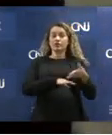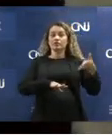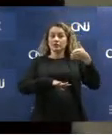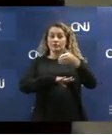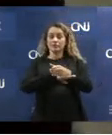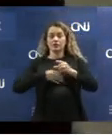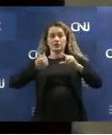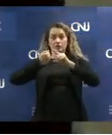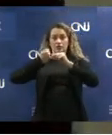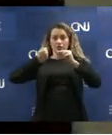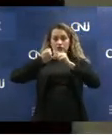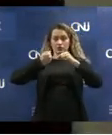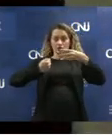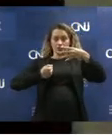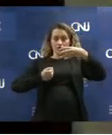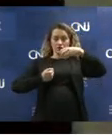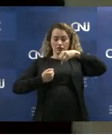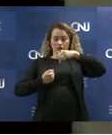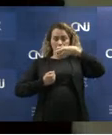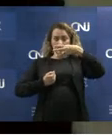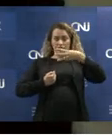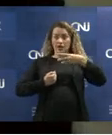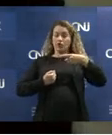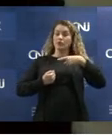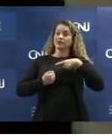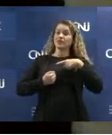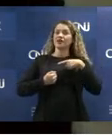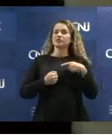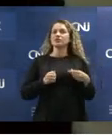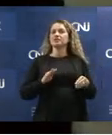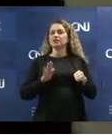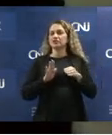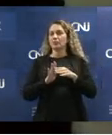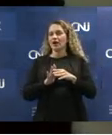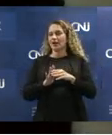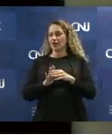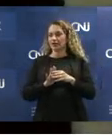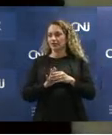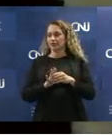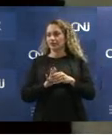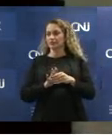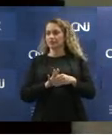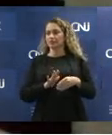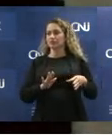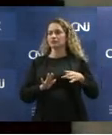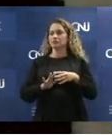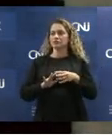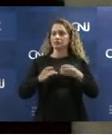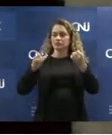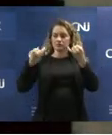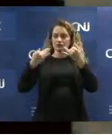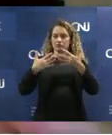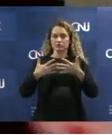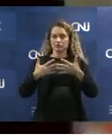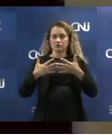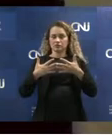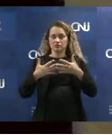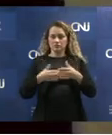93, inciso 10, da Constituição. Sobre esse tópico julgadores,